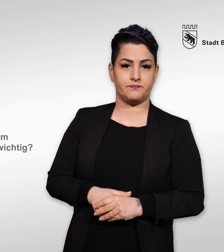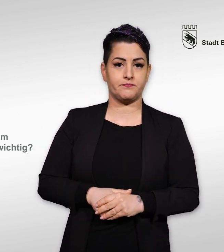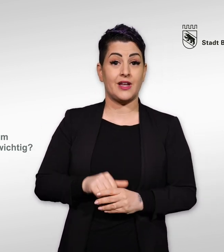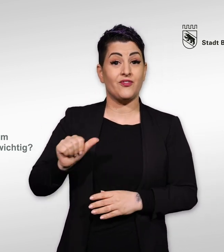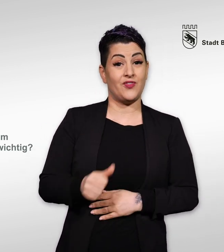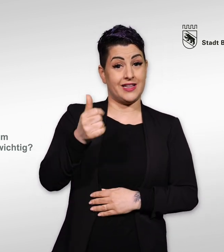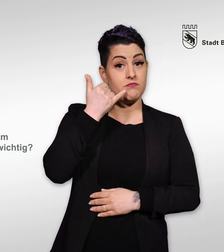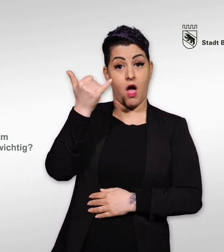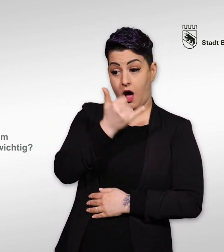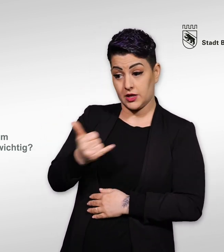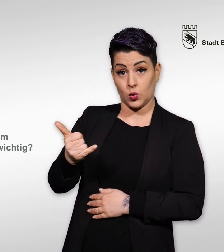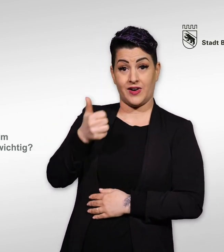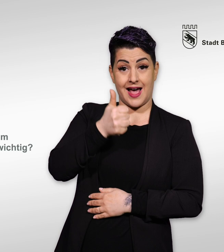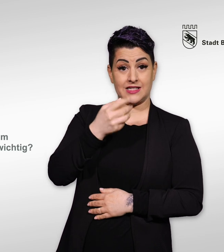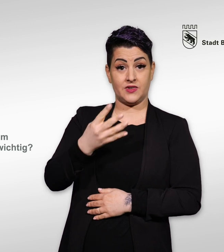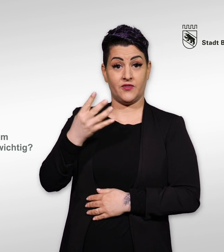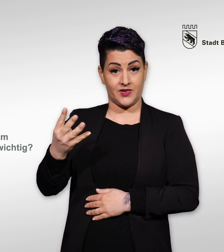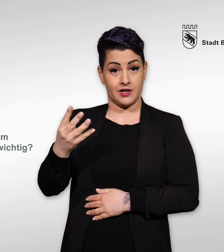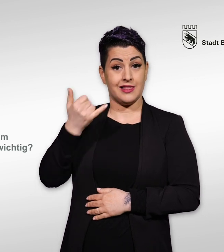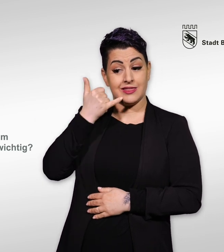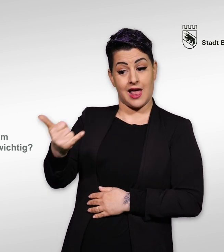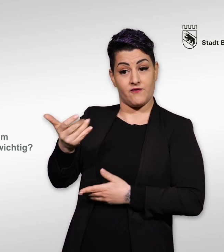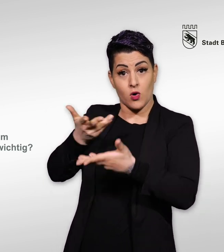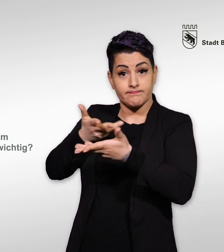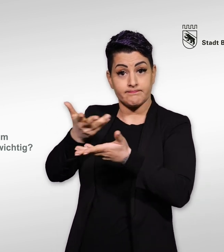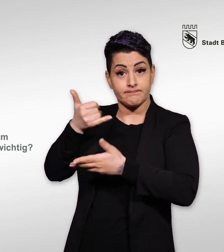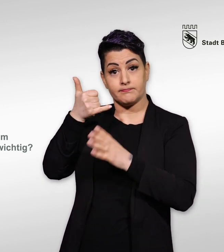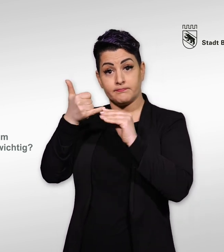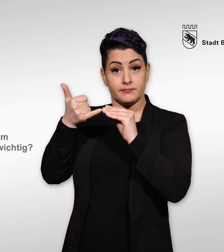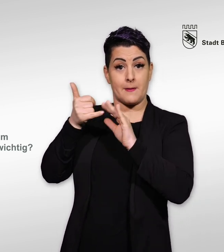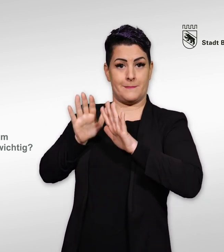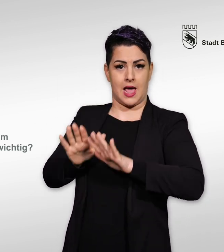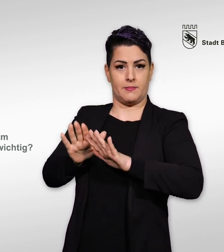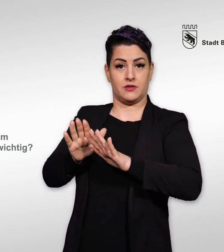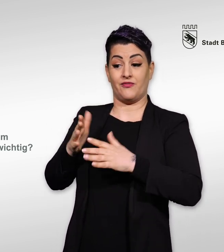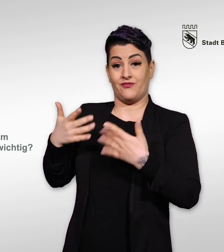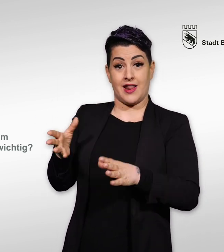Wichtig: Beenden Sie das Telefongespräch mit der Notrufnummer 144 erst,